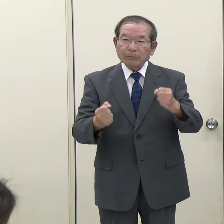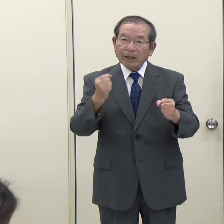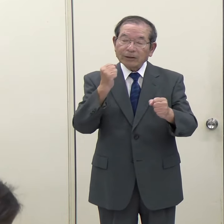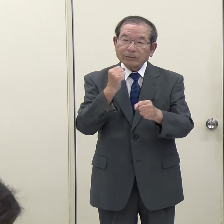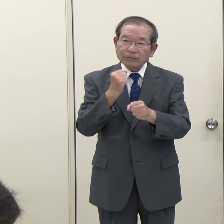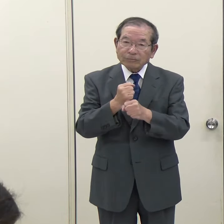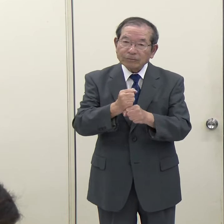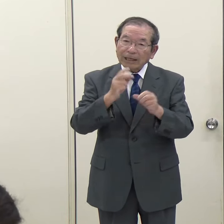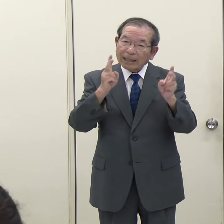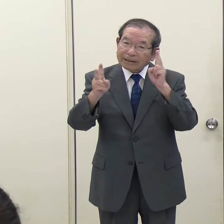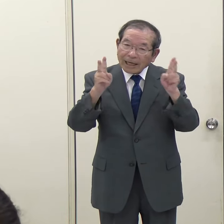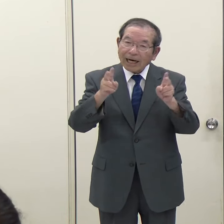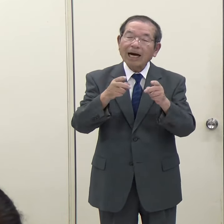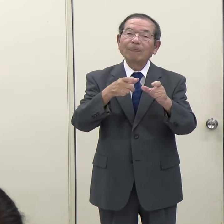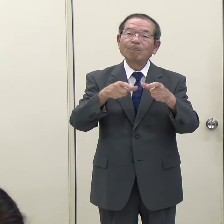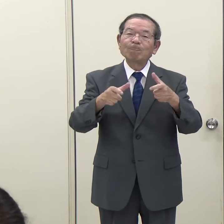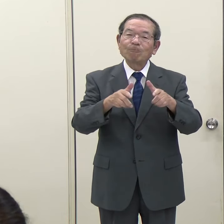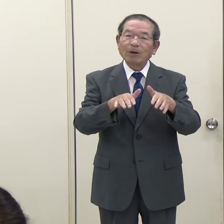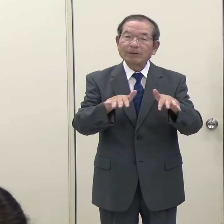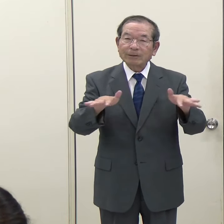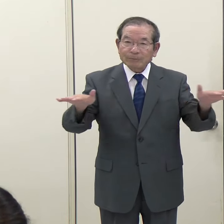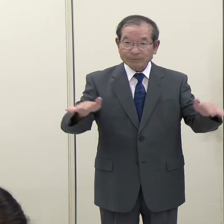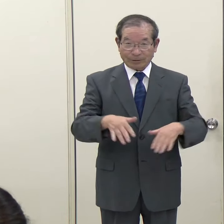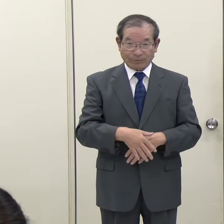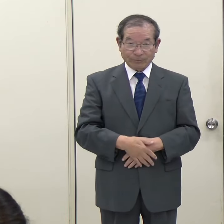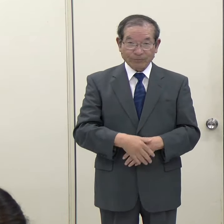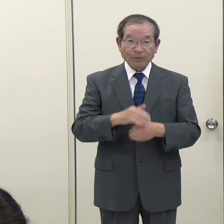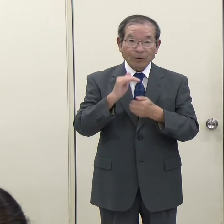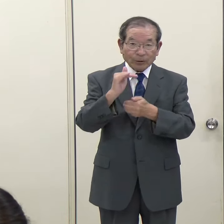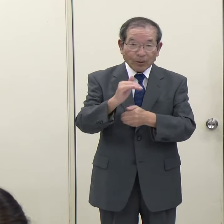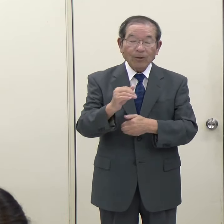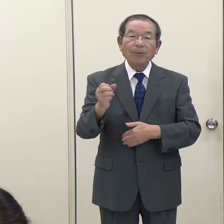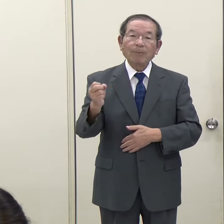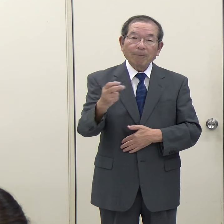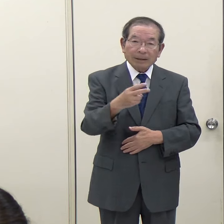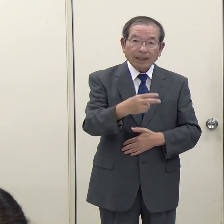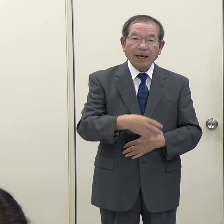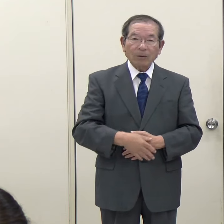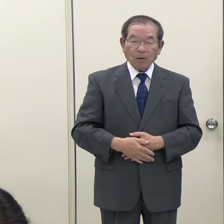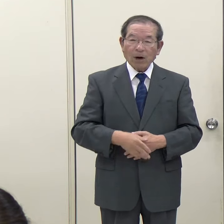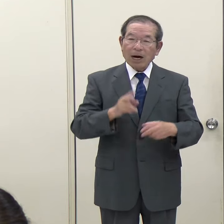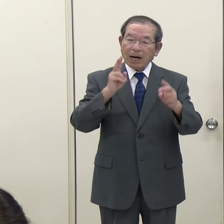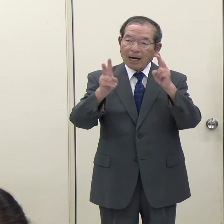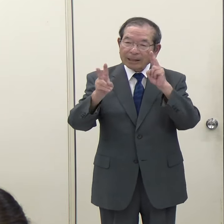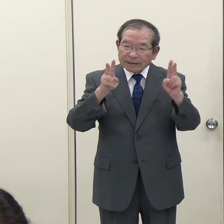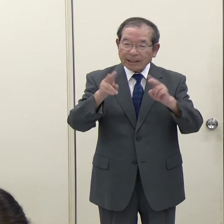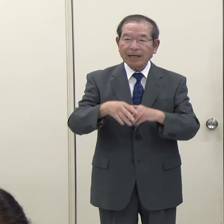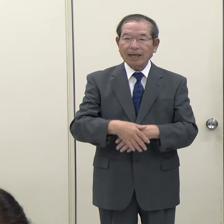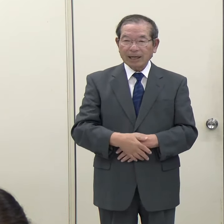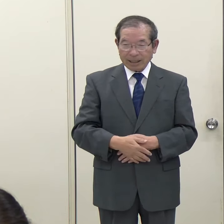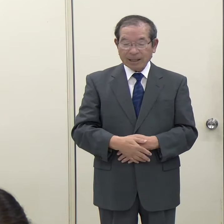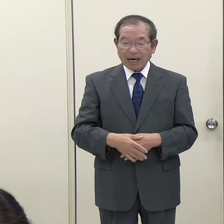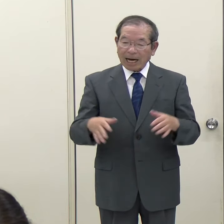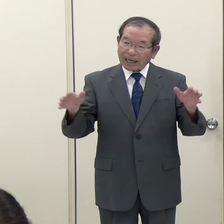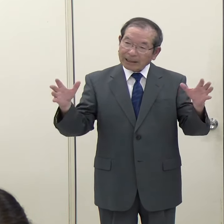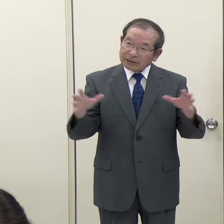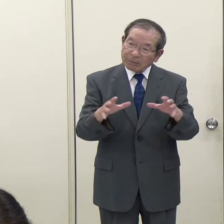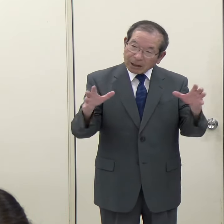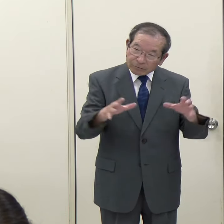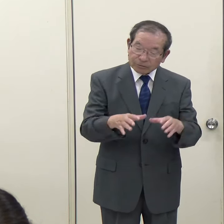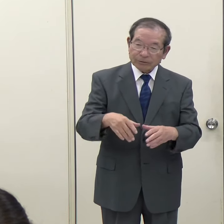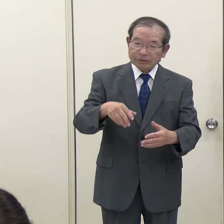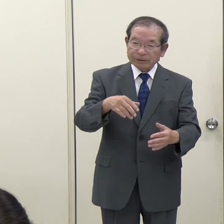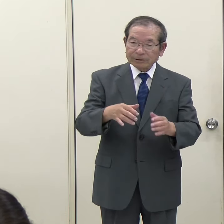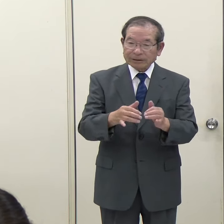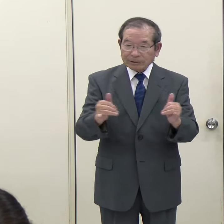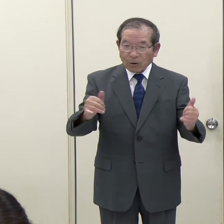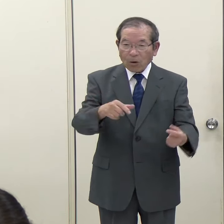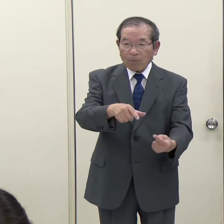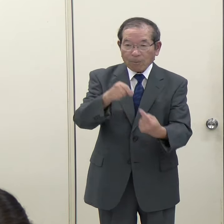それに伴って企業の集積、そして雇用の拡大、そういったことが働きます。